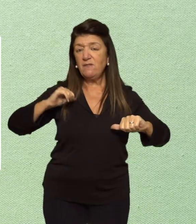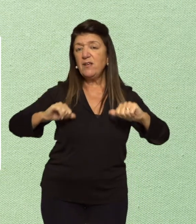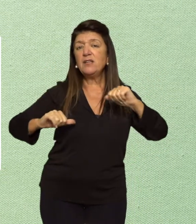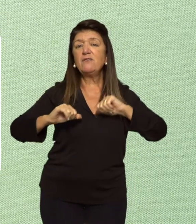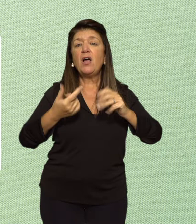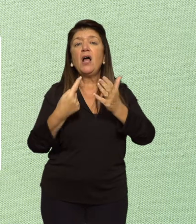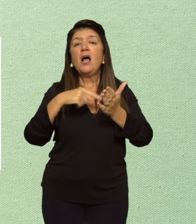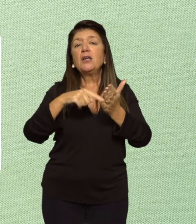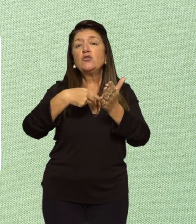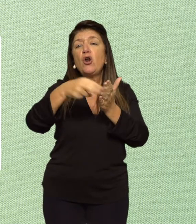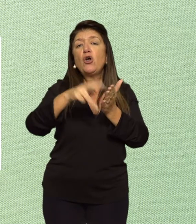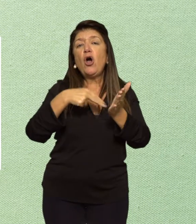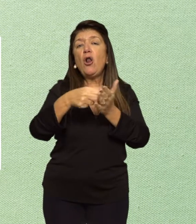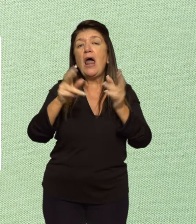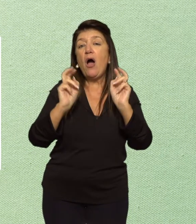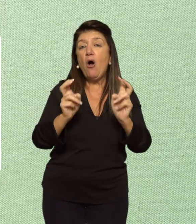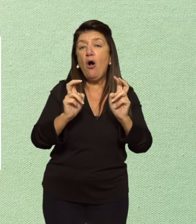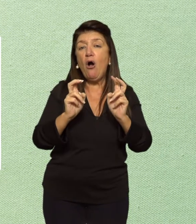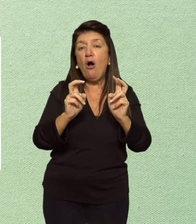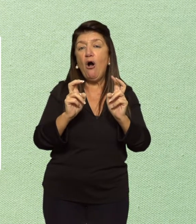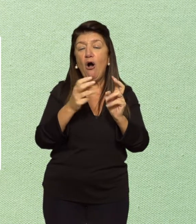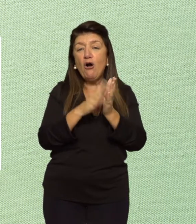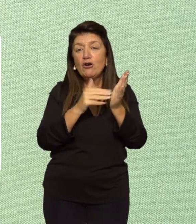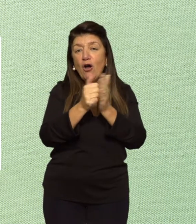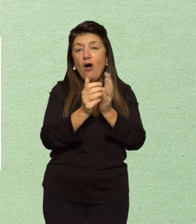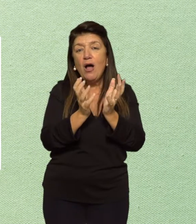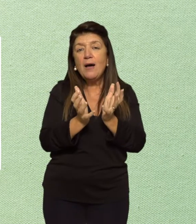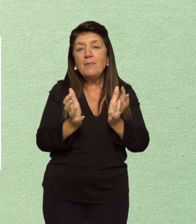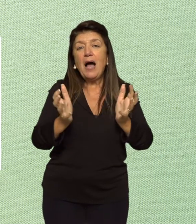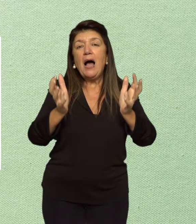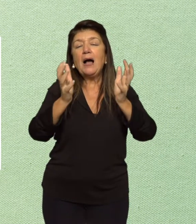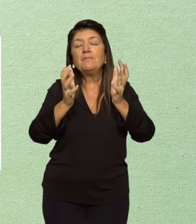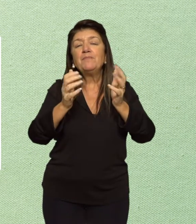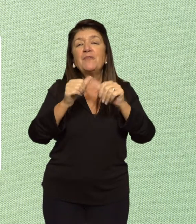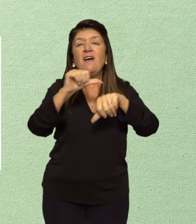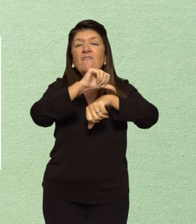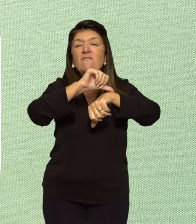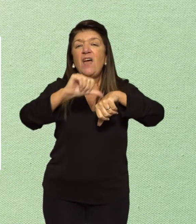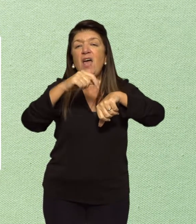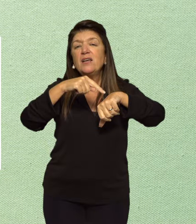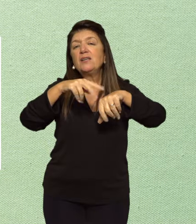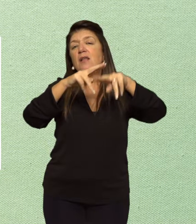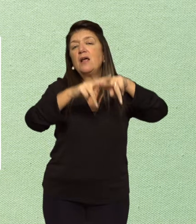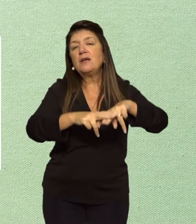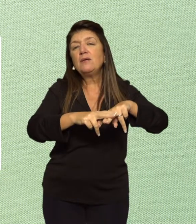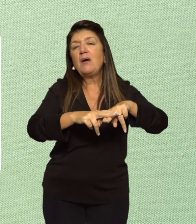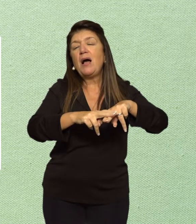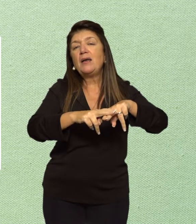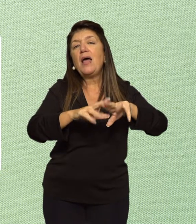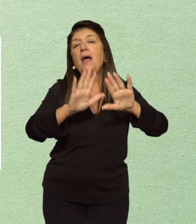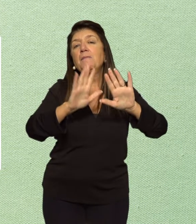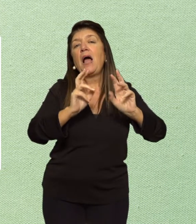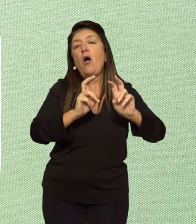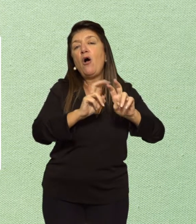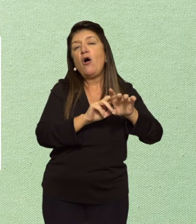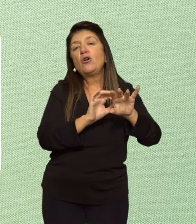dorate, magari non riusciamo a ristrutturarle. Non so se siete d'accordo. - Sì sì, fatti i debiti soppesamenti